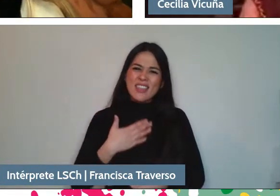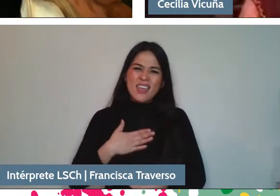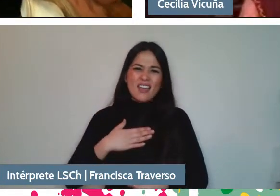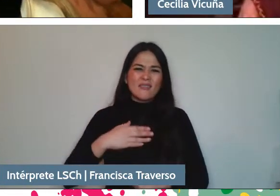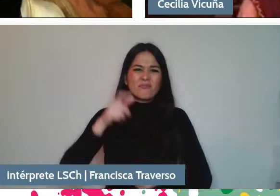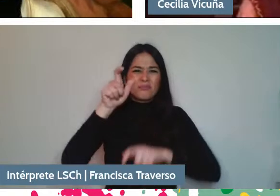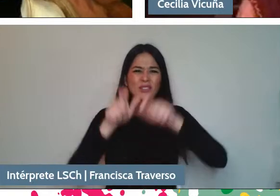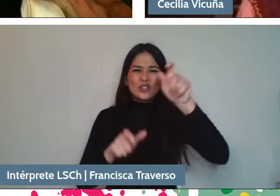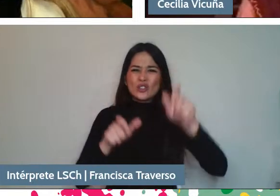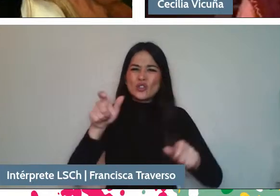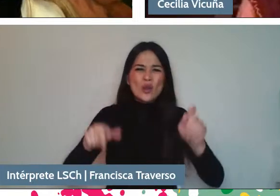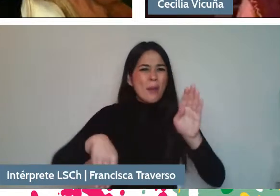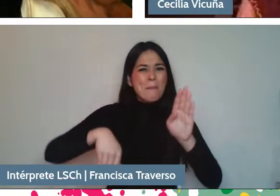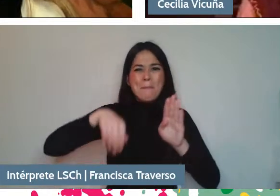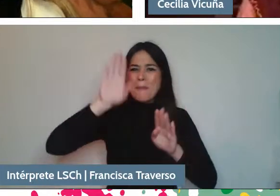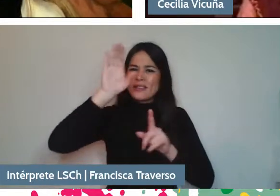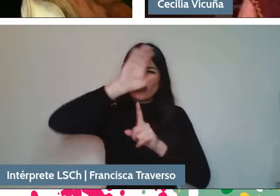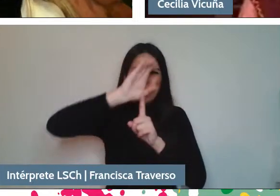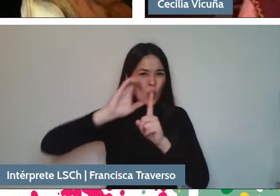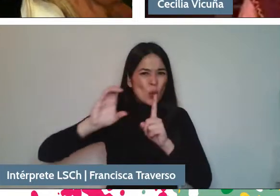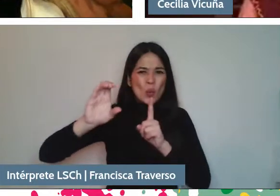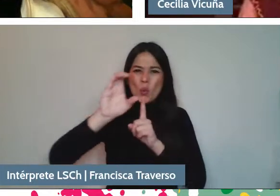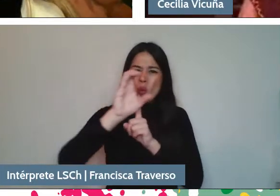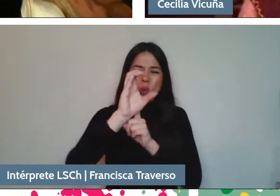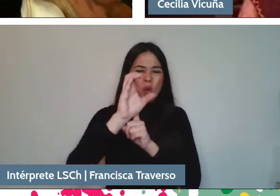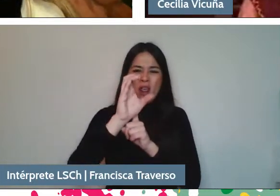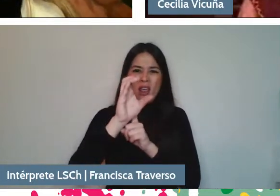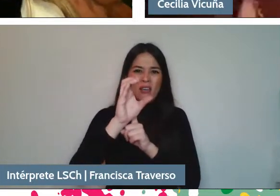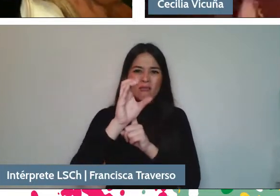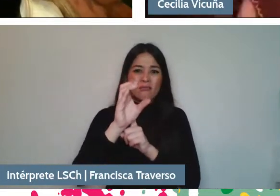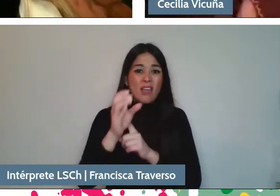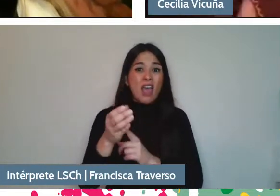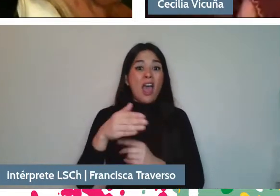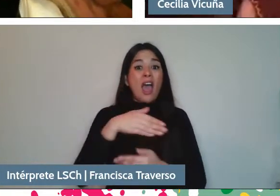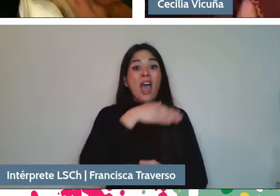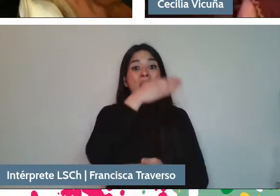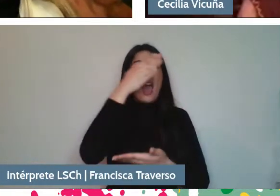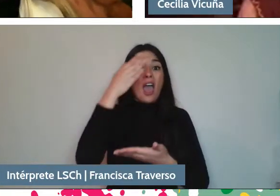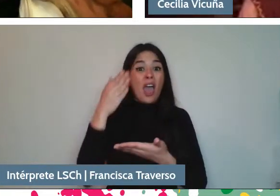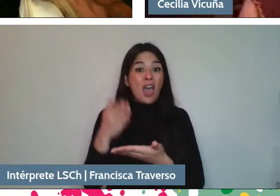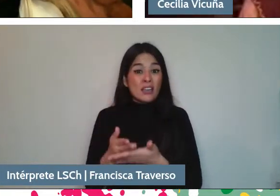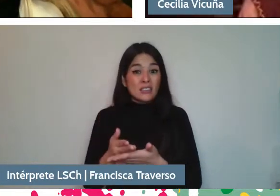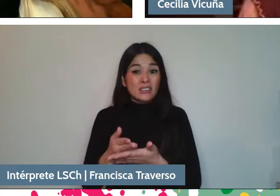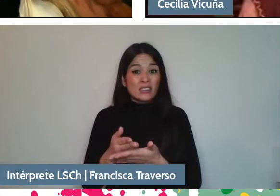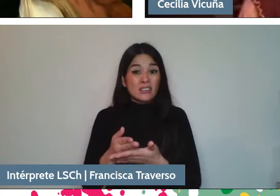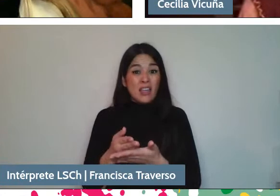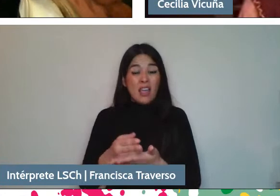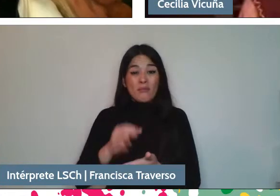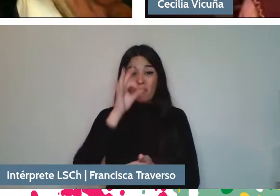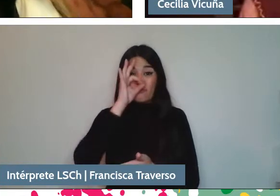Fíjate que, por ejemplo, hasta el momento del golpe los chilenos tienen el récord mundial de lectura.